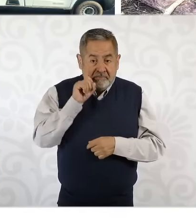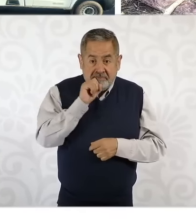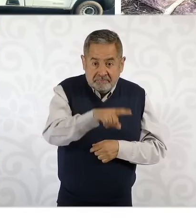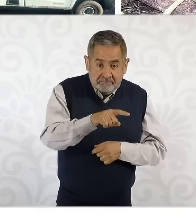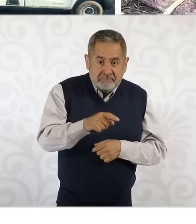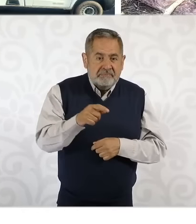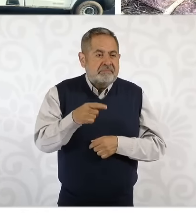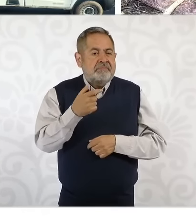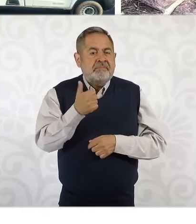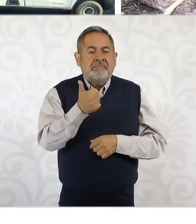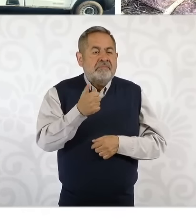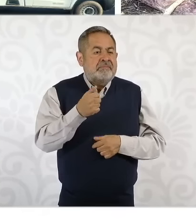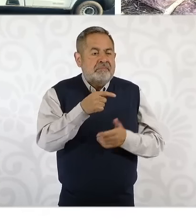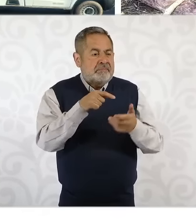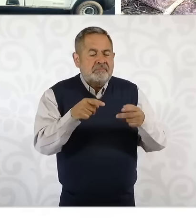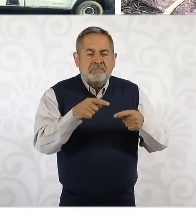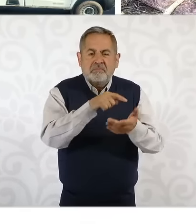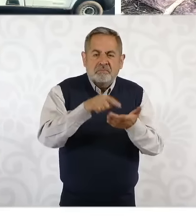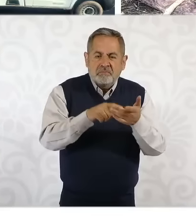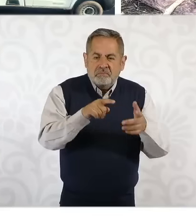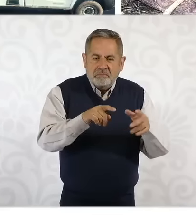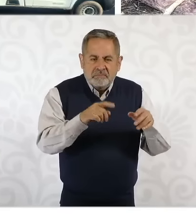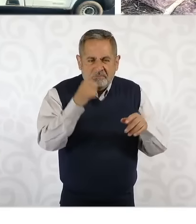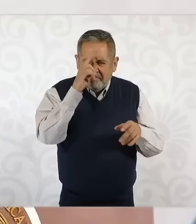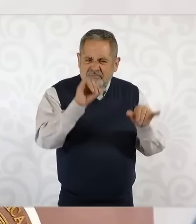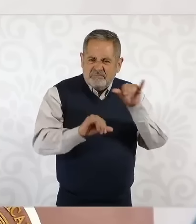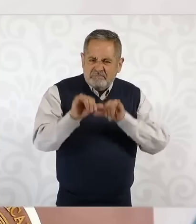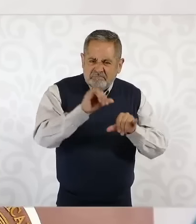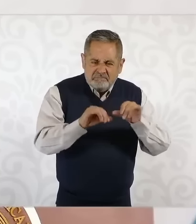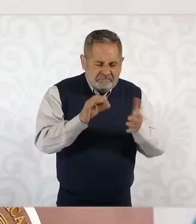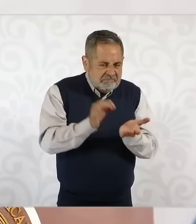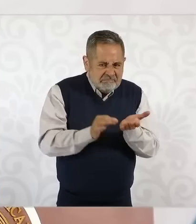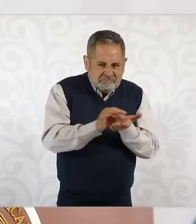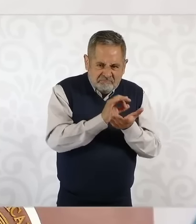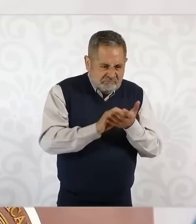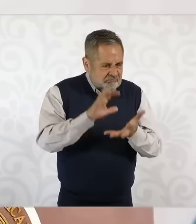áreas de concentración para la elaboración de metanfetamina. Como parte de las acciones de